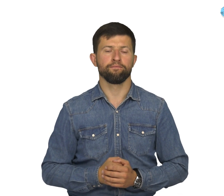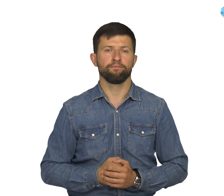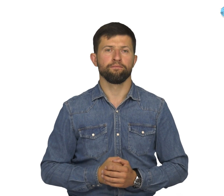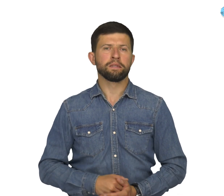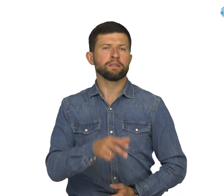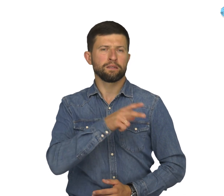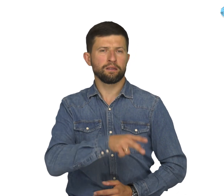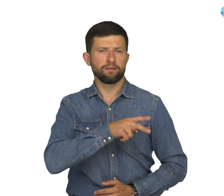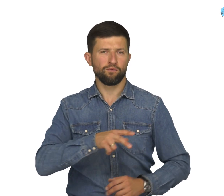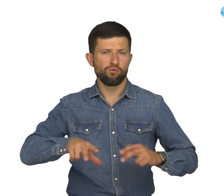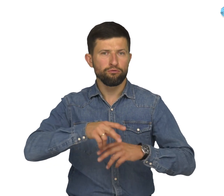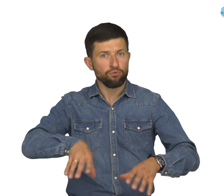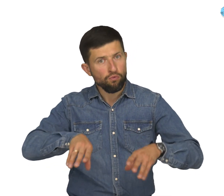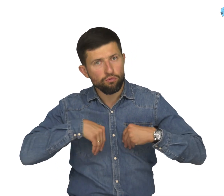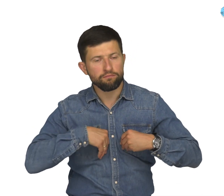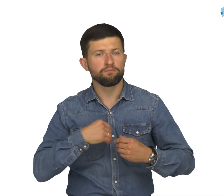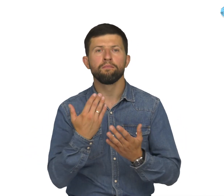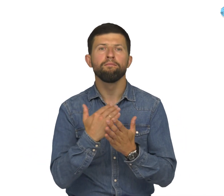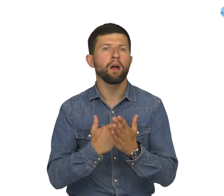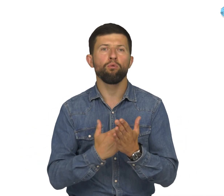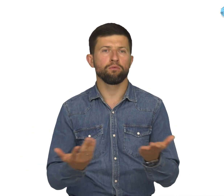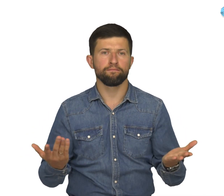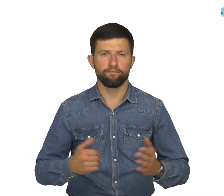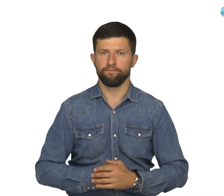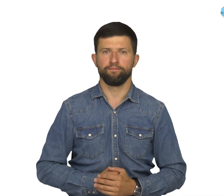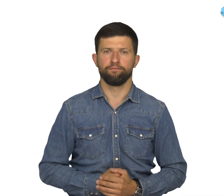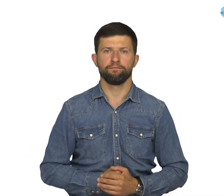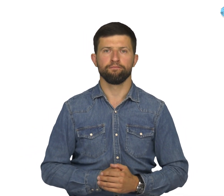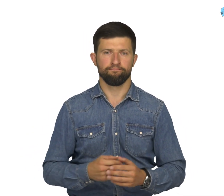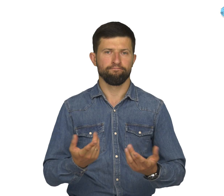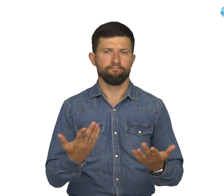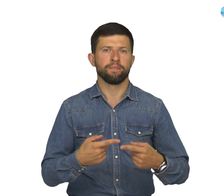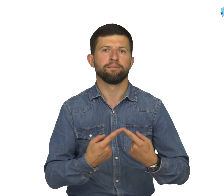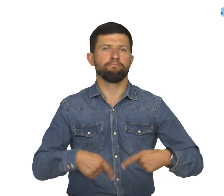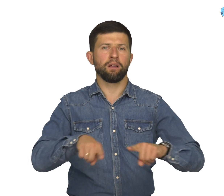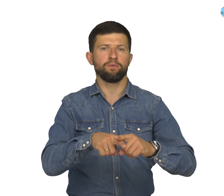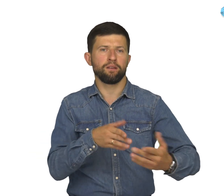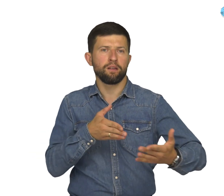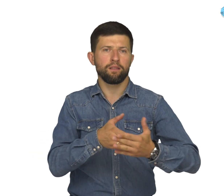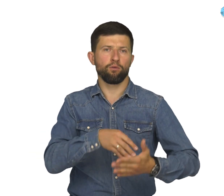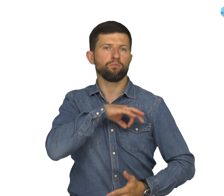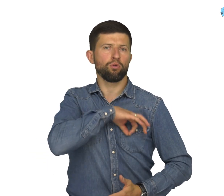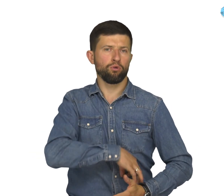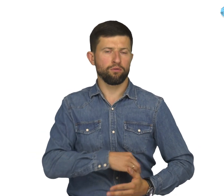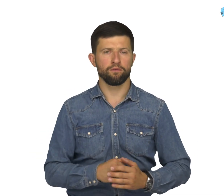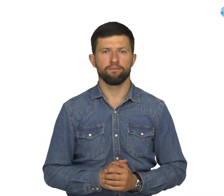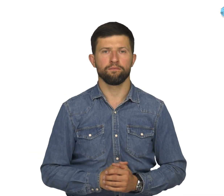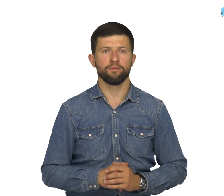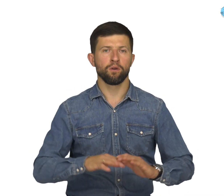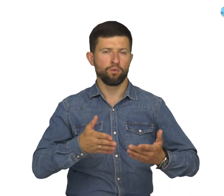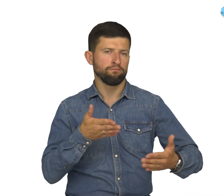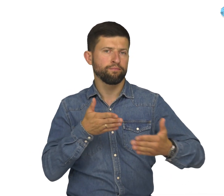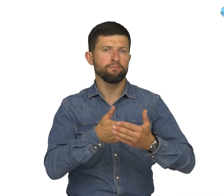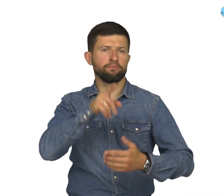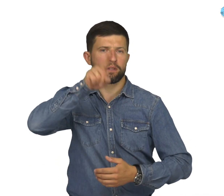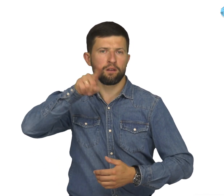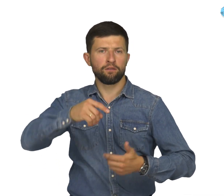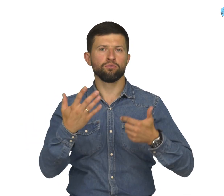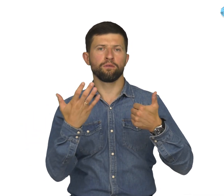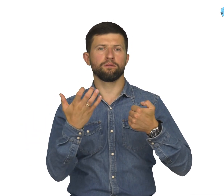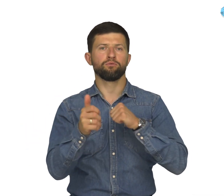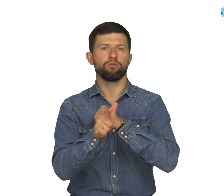Warunkiem otrzymania zasiłku rodzinnego jest spełnienie kryterium dochodowego,